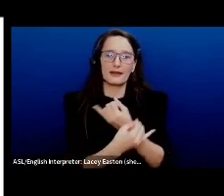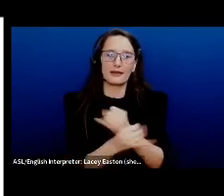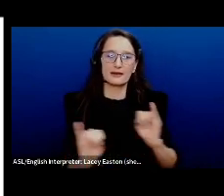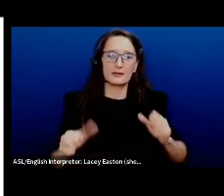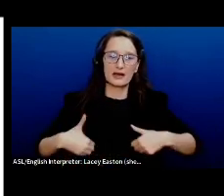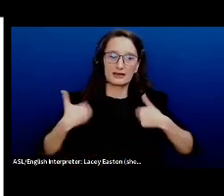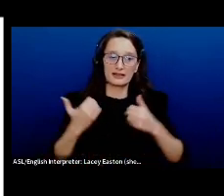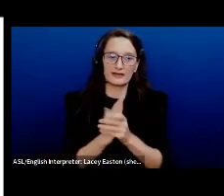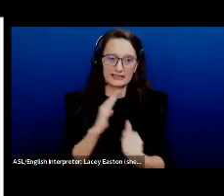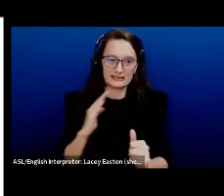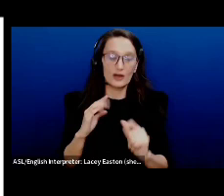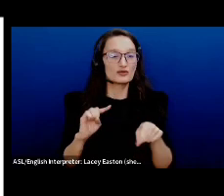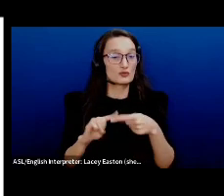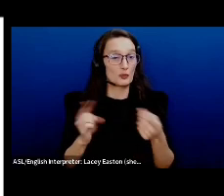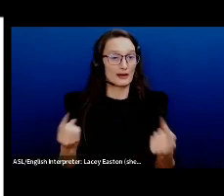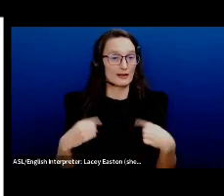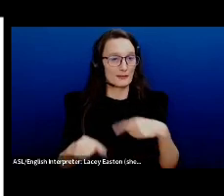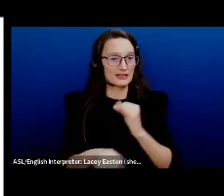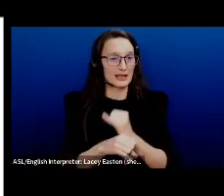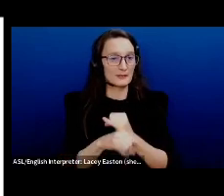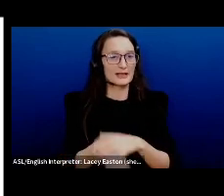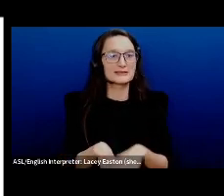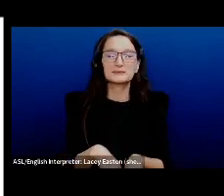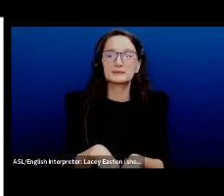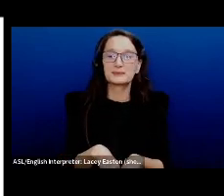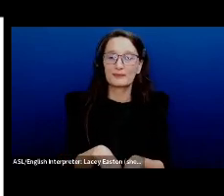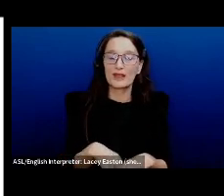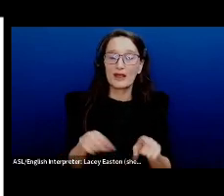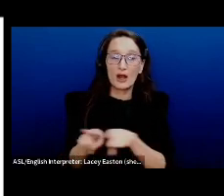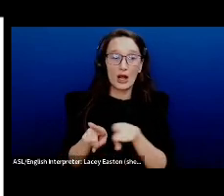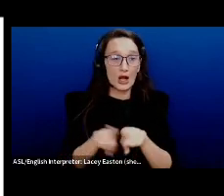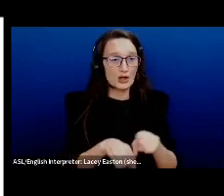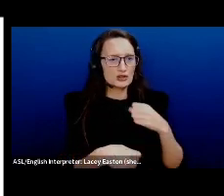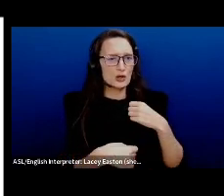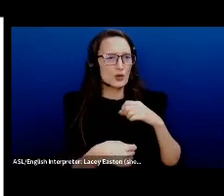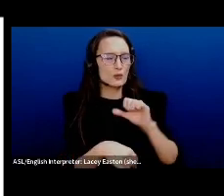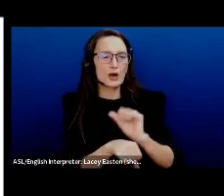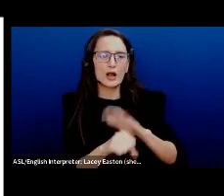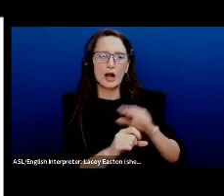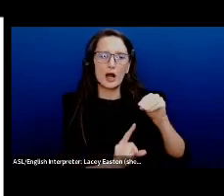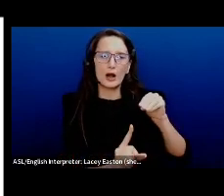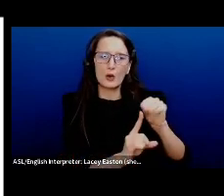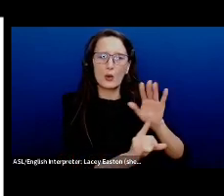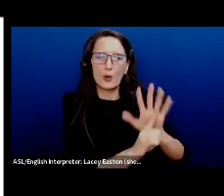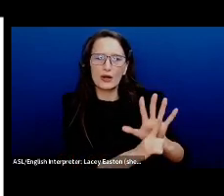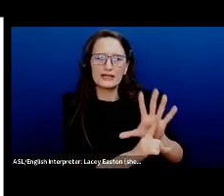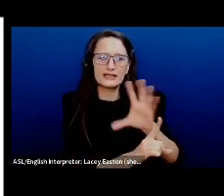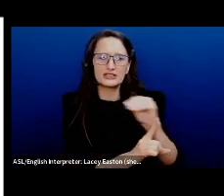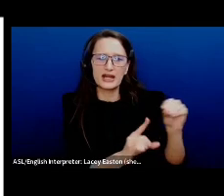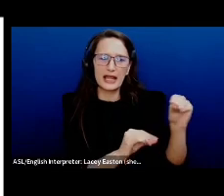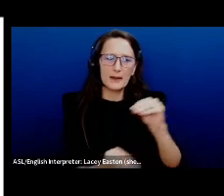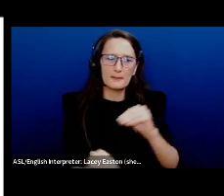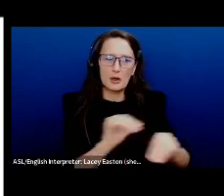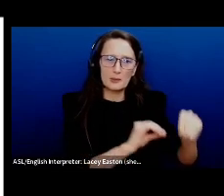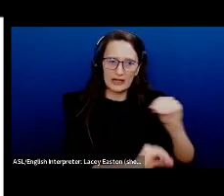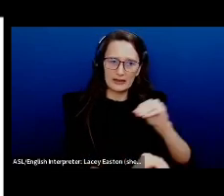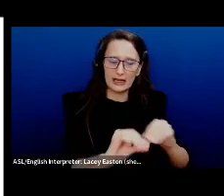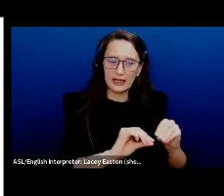campus. También trabajan en orientación y movilidad, y son divertidísimos. Los estudiantes hacen